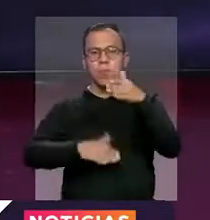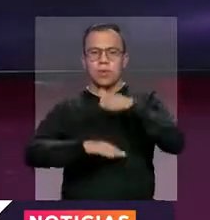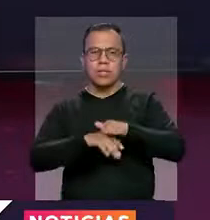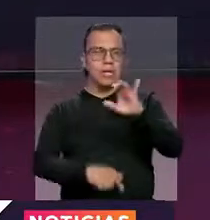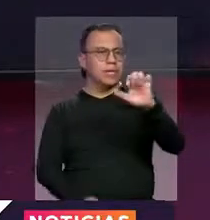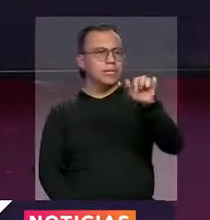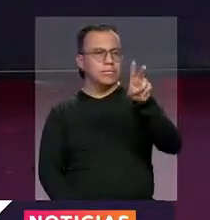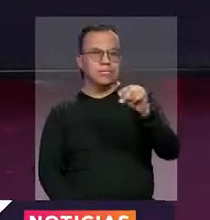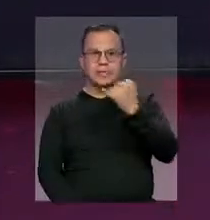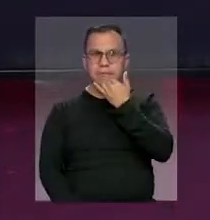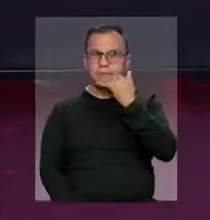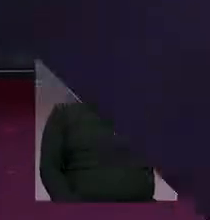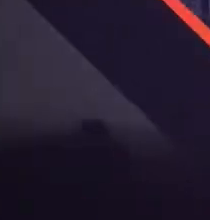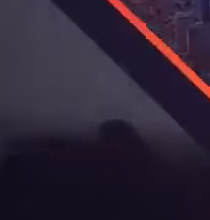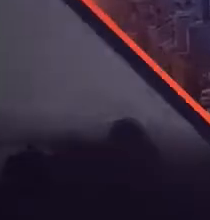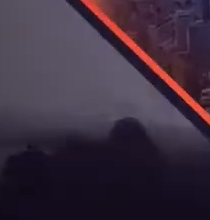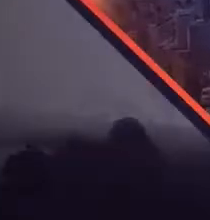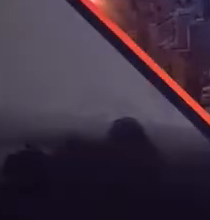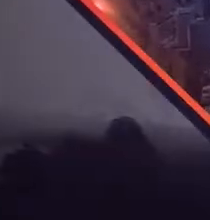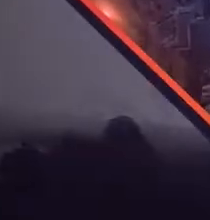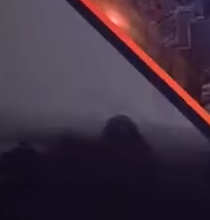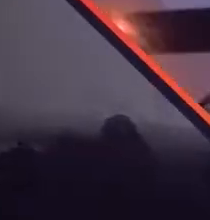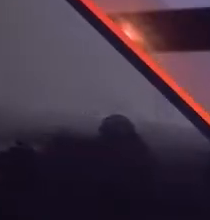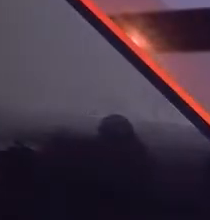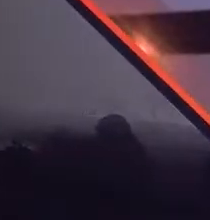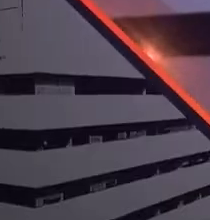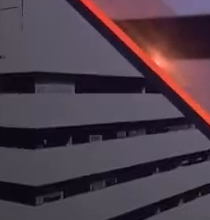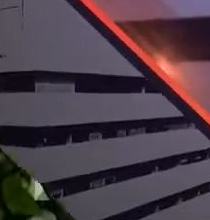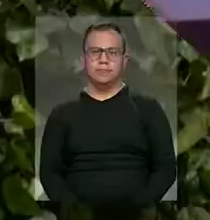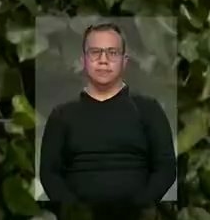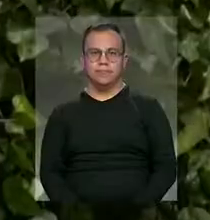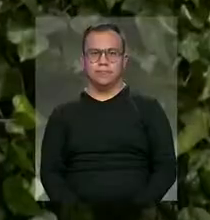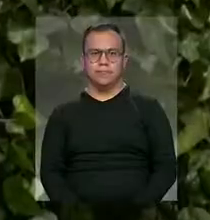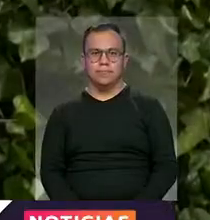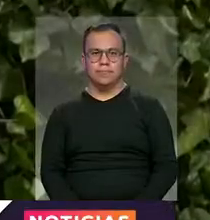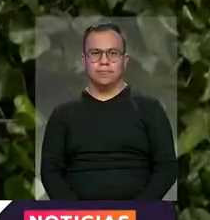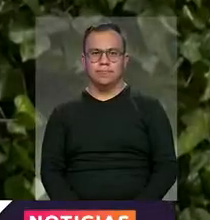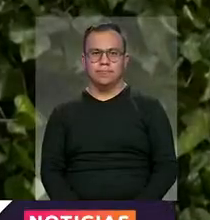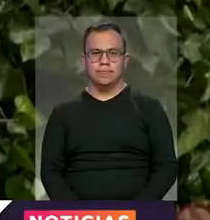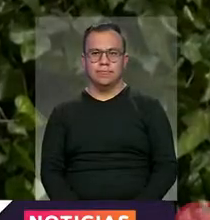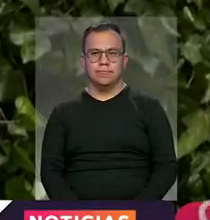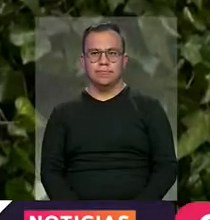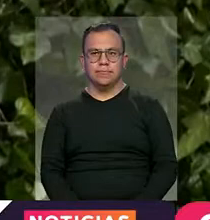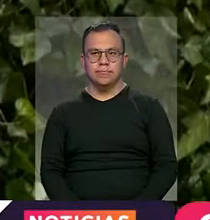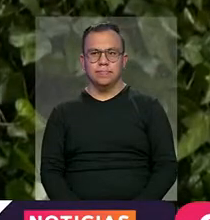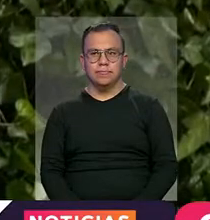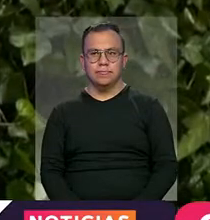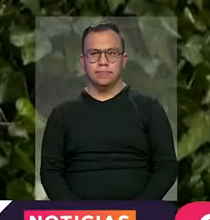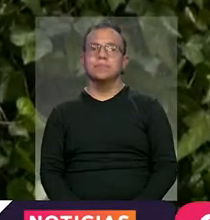LAS CAPITALES DEL PAíS SE REúNEN CON DELEGADOS DEL PRESIDENTE ELECTO GUSTAVO PETRO, PRESENTAN